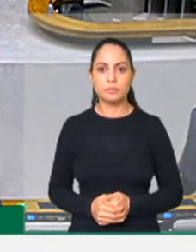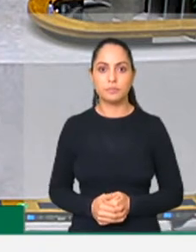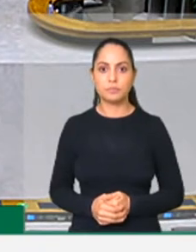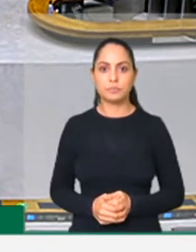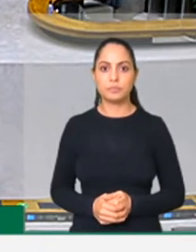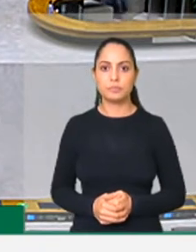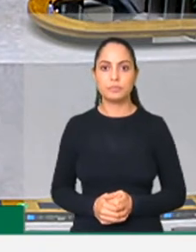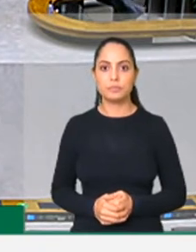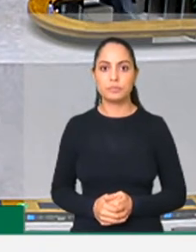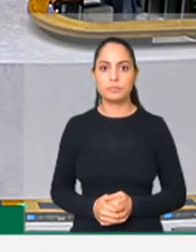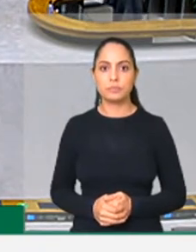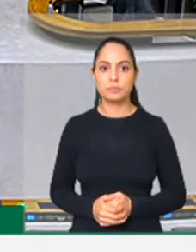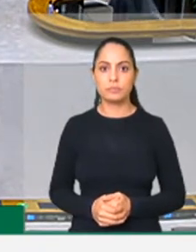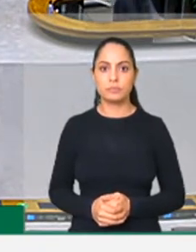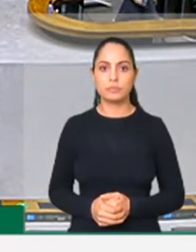DEPUTADO ALENCAR. PRAF PRAF DEPUTADO, ENCAMINHAR